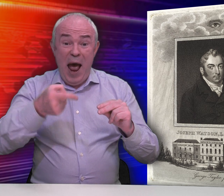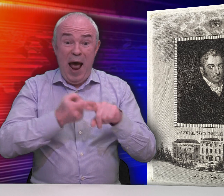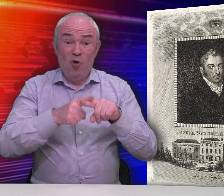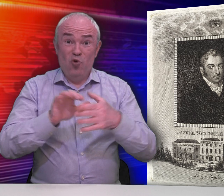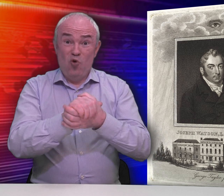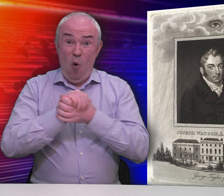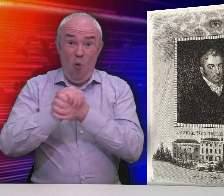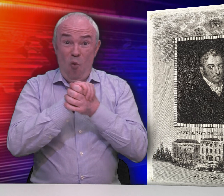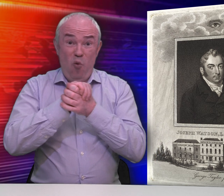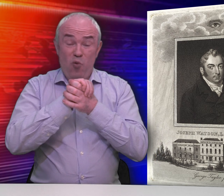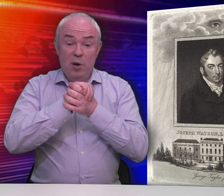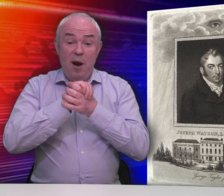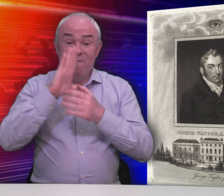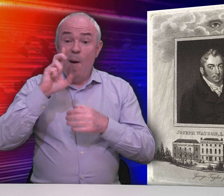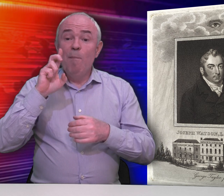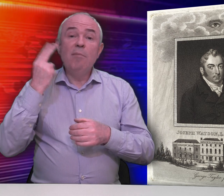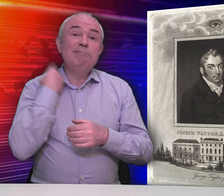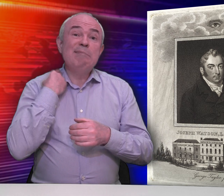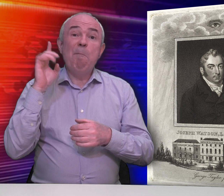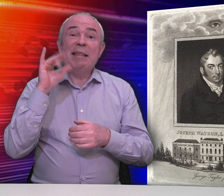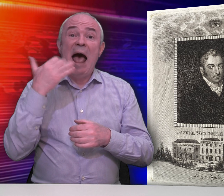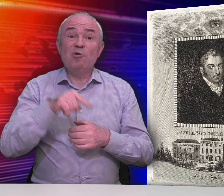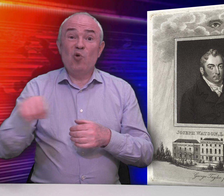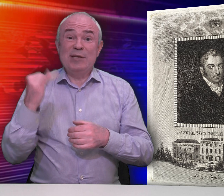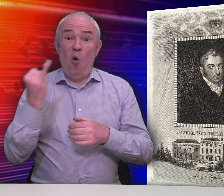Союз Джона с Утосоном обещал быть известным в британской истории глухих,